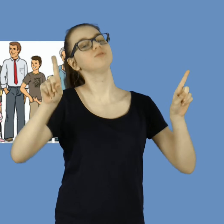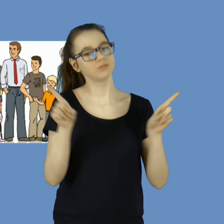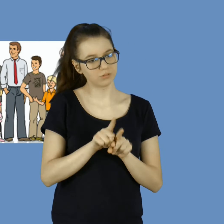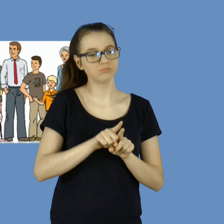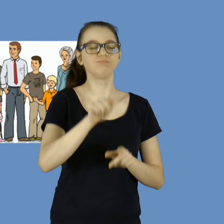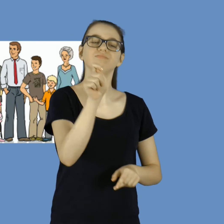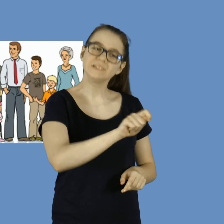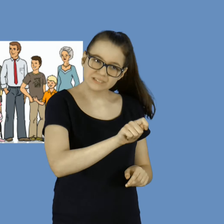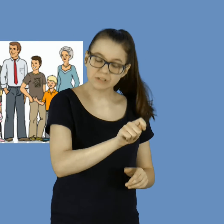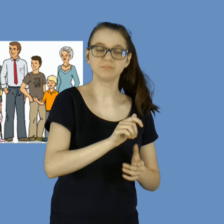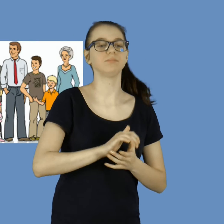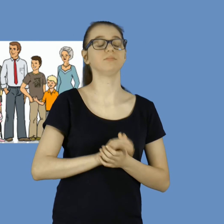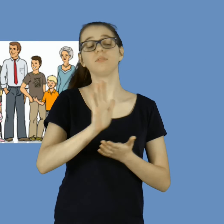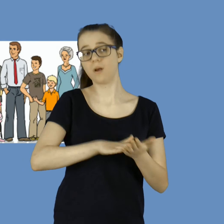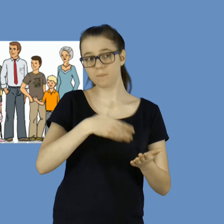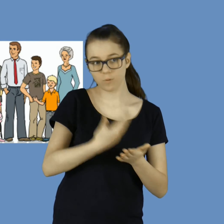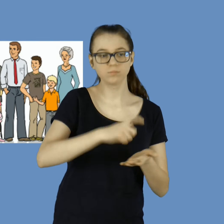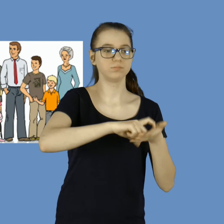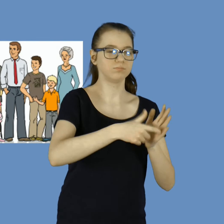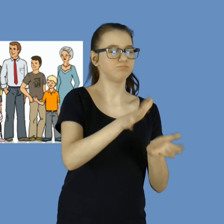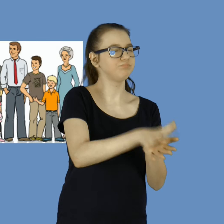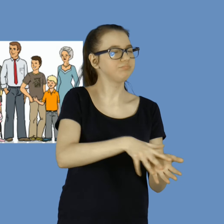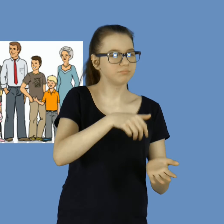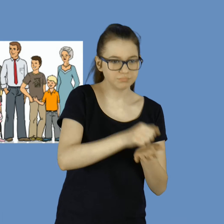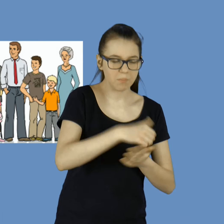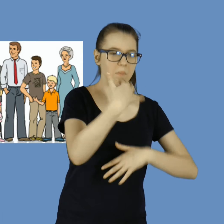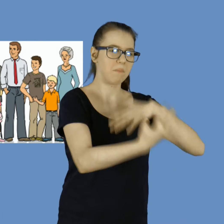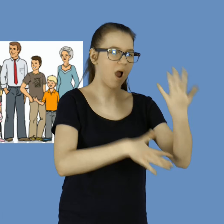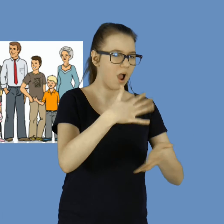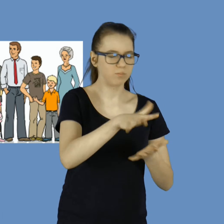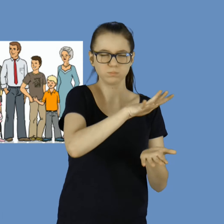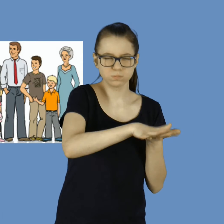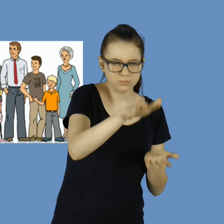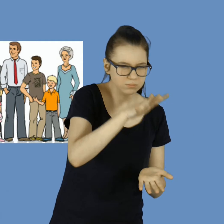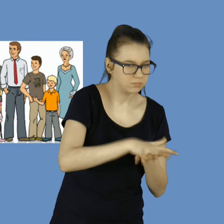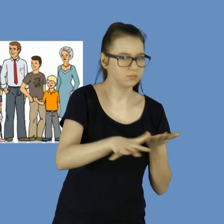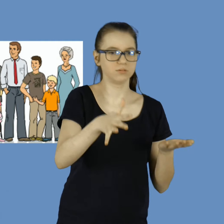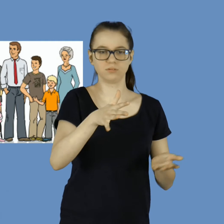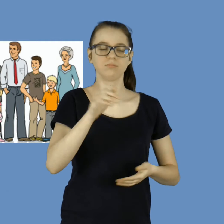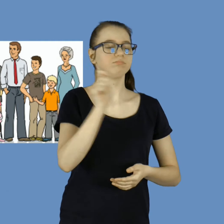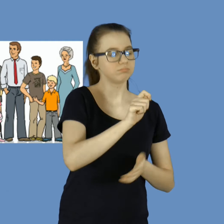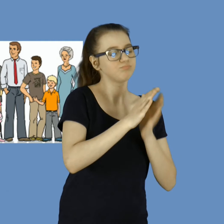Jeśli mama mówi, że muszę posprzątać swój pokój, bo mam bałagan,